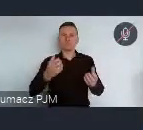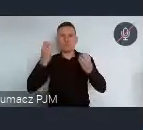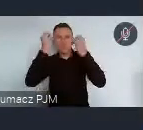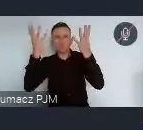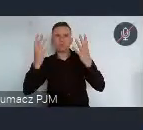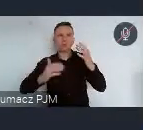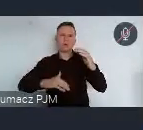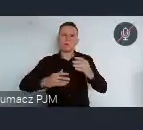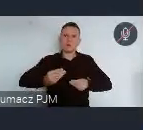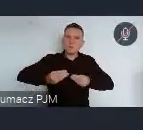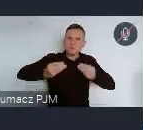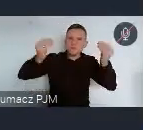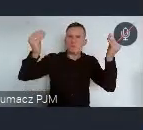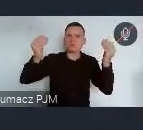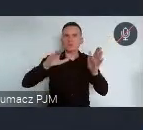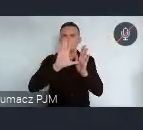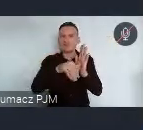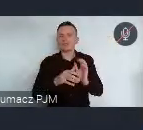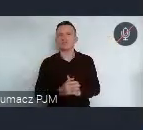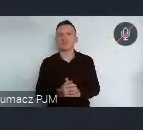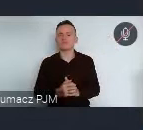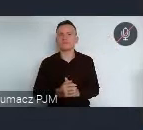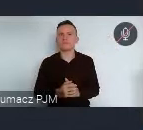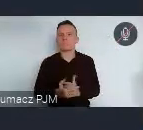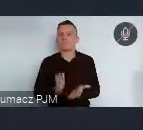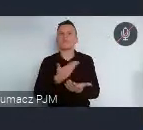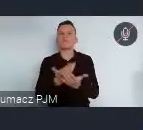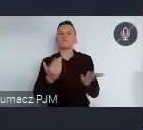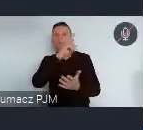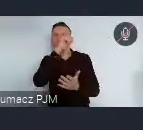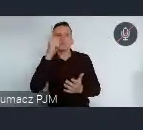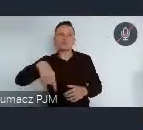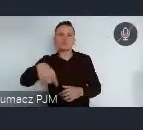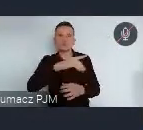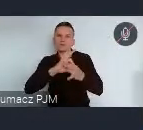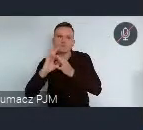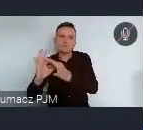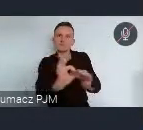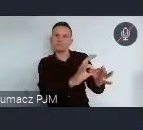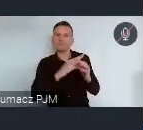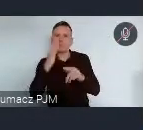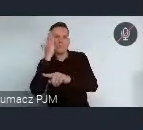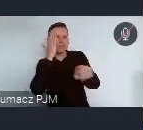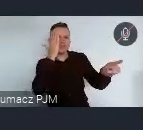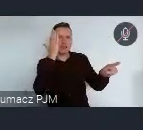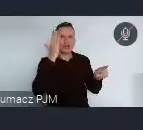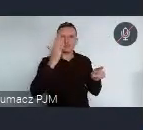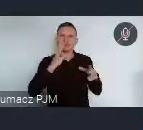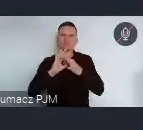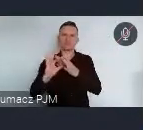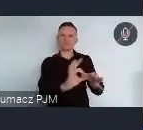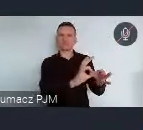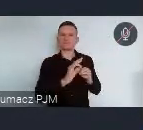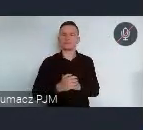czy z integracją mieszkańców. Słupsk jest bardzo ciekawy,